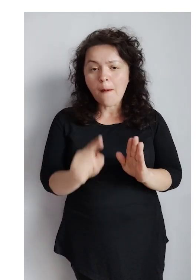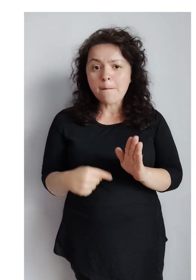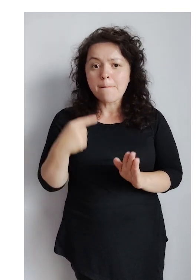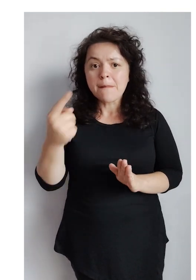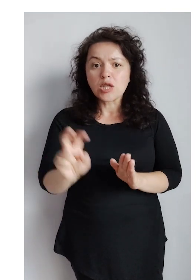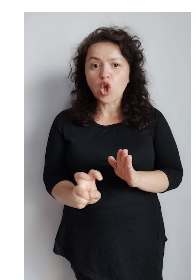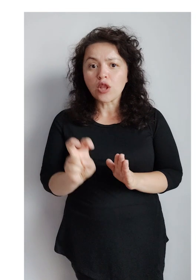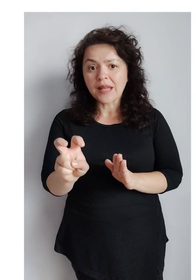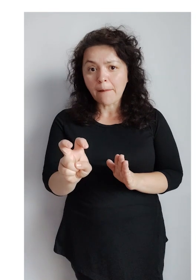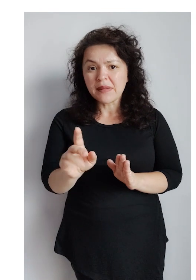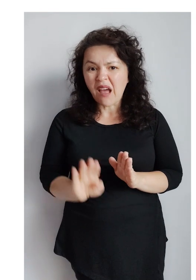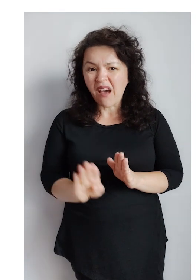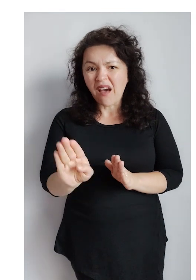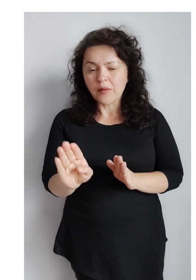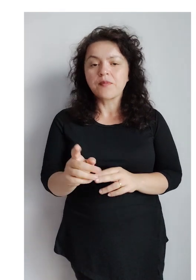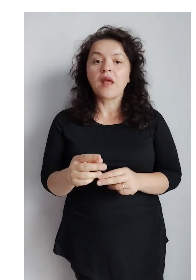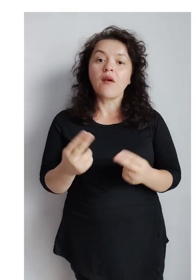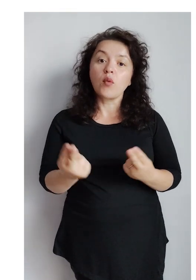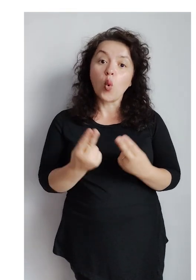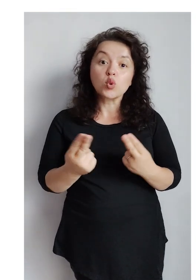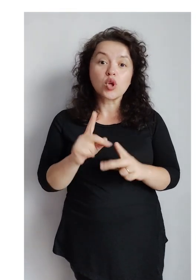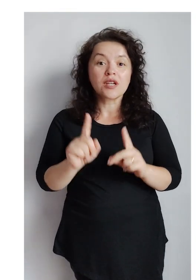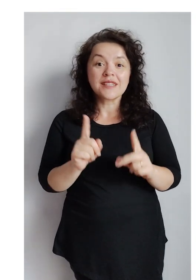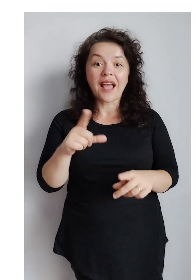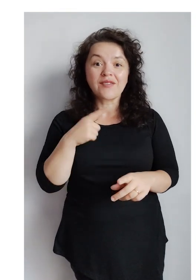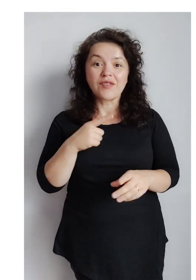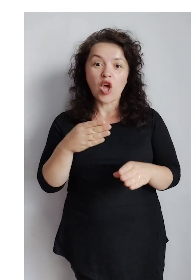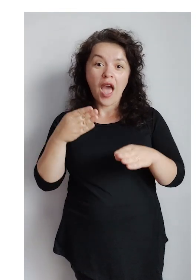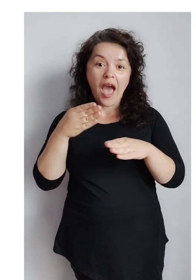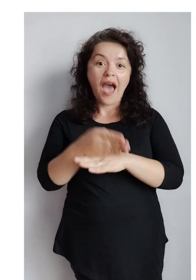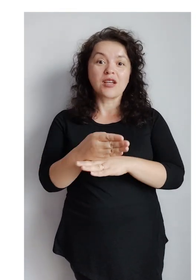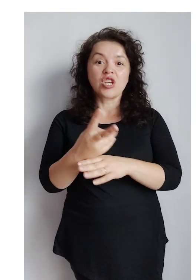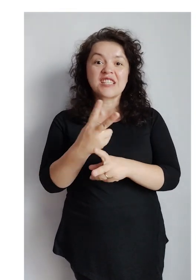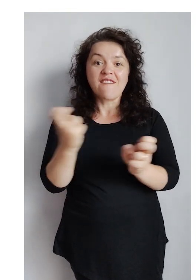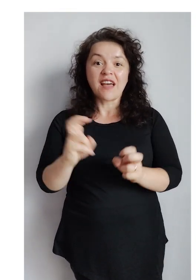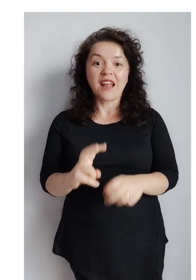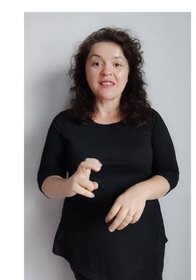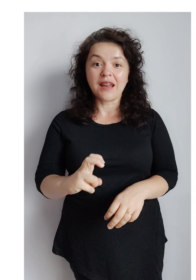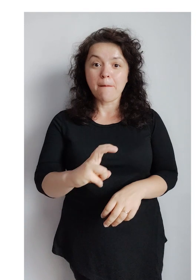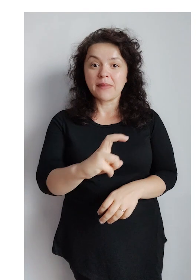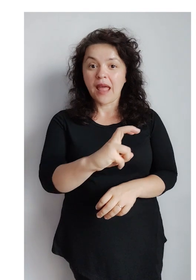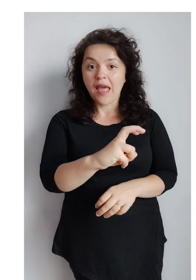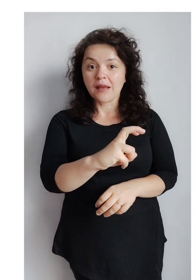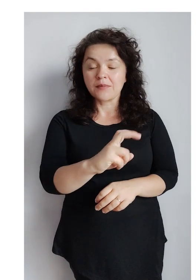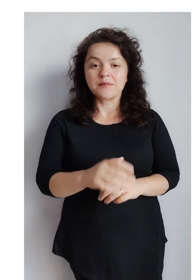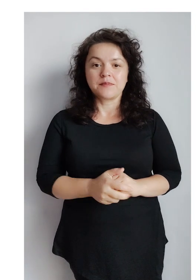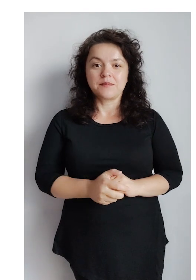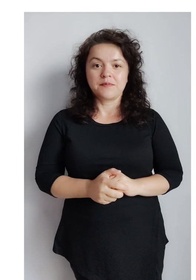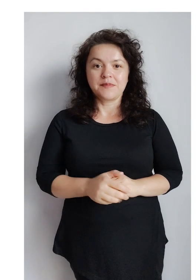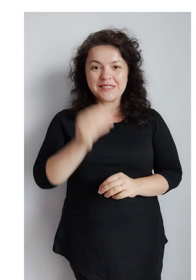Le ar fi fost mult mai ușor dacă ar exista acces fără trepte Să ținem minte